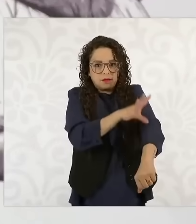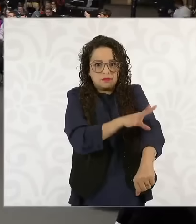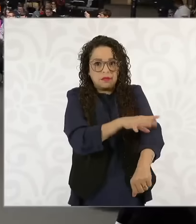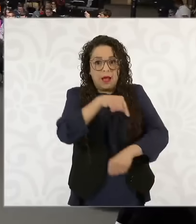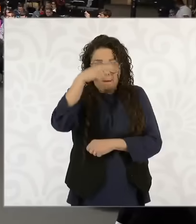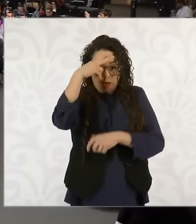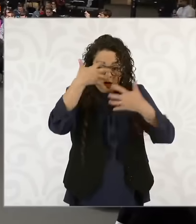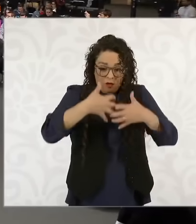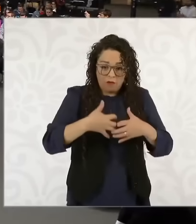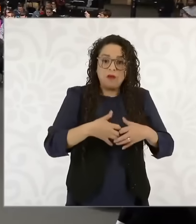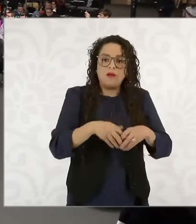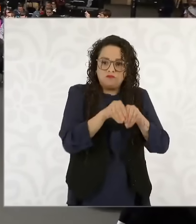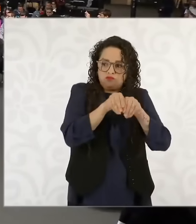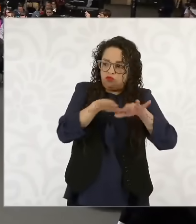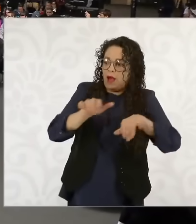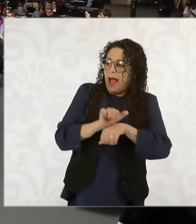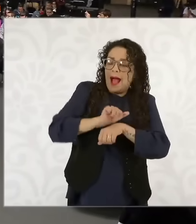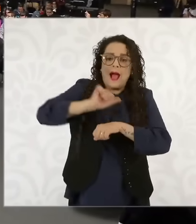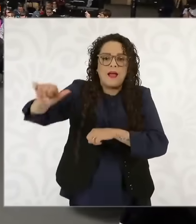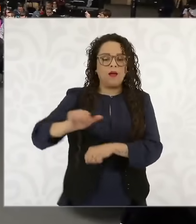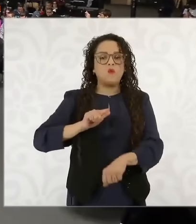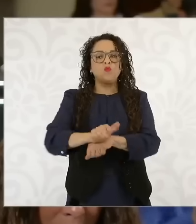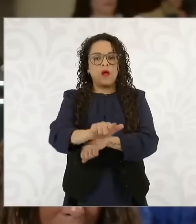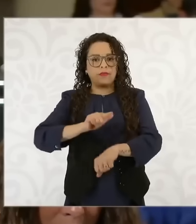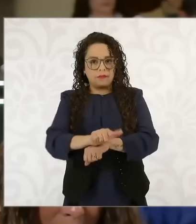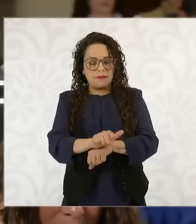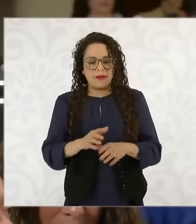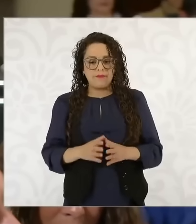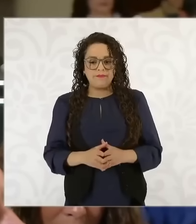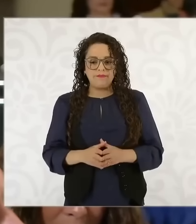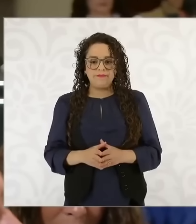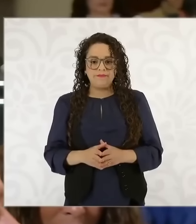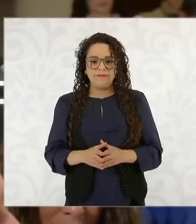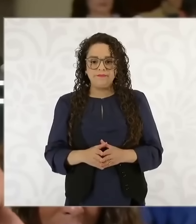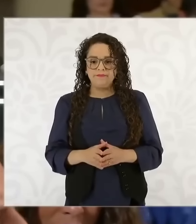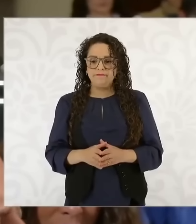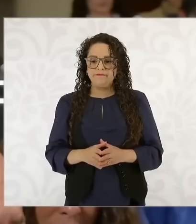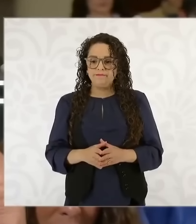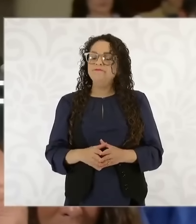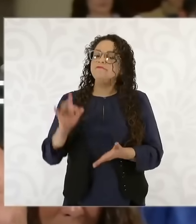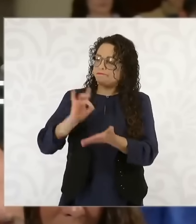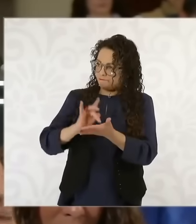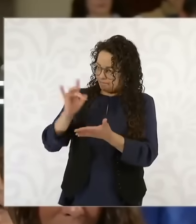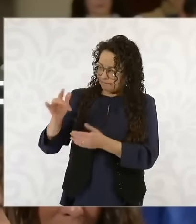En una última pregunta, ¿México tendría la capacidad eh si tuviera un problema como lo